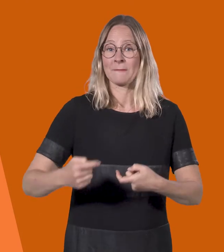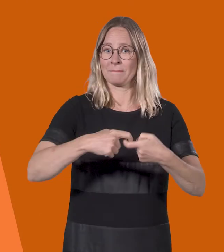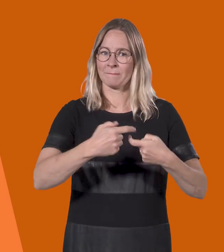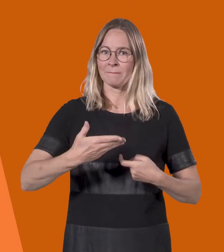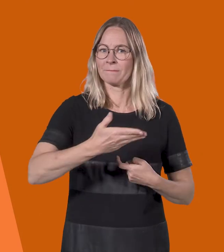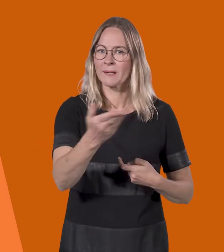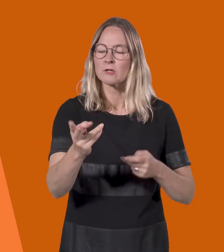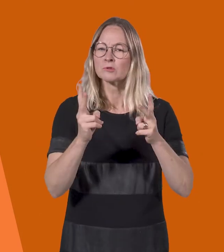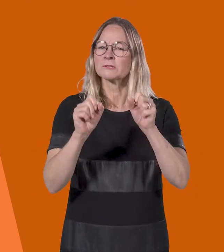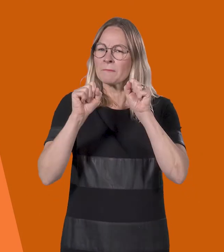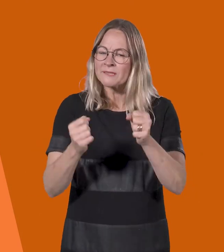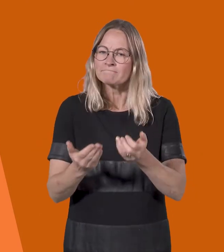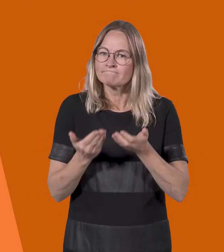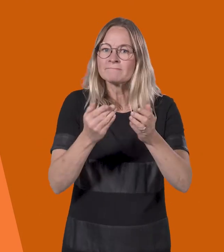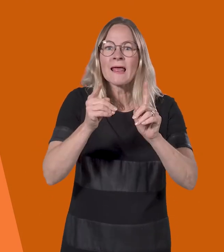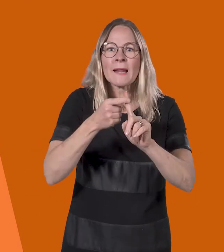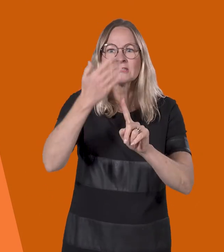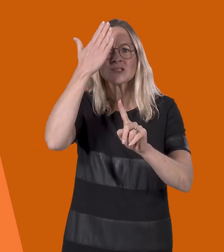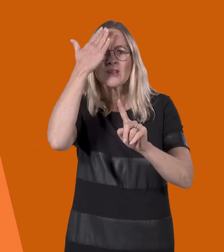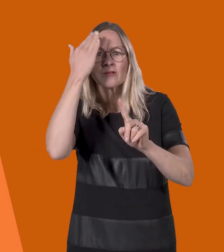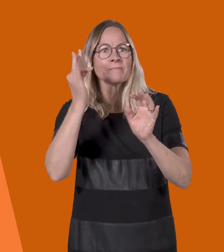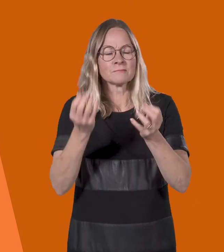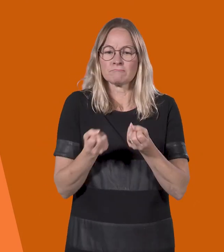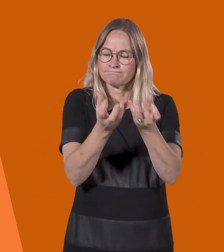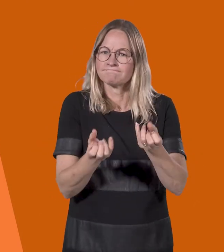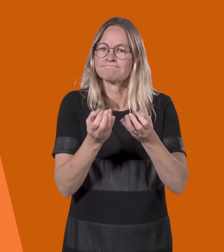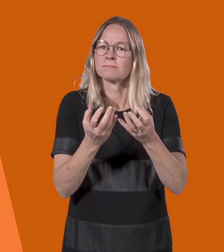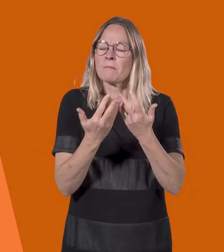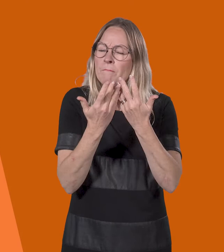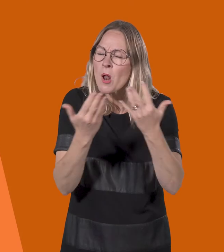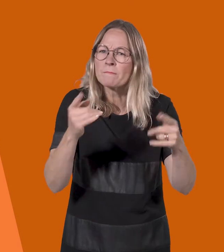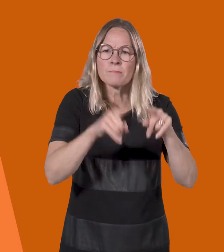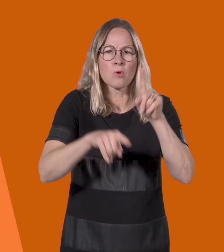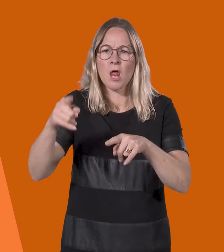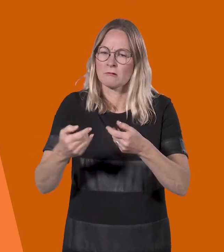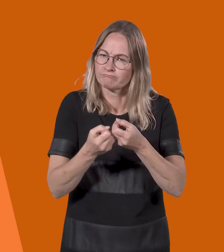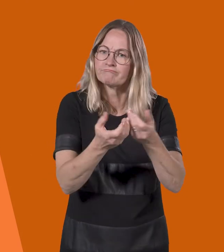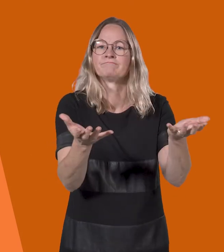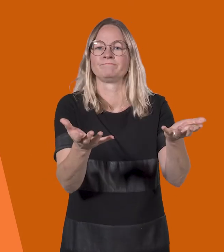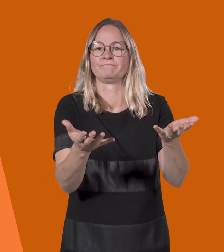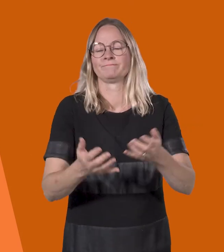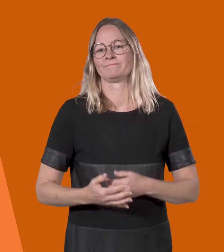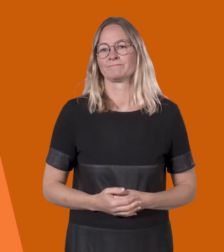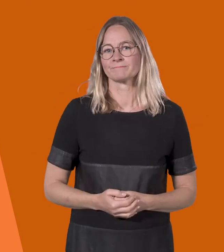Perheille pitää myös tarjota monipuolista ensitietoa.